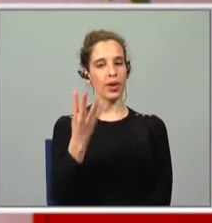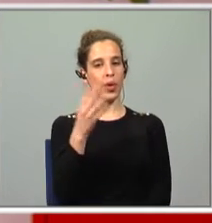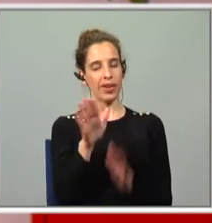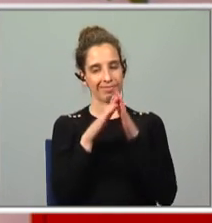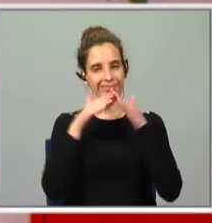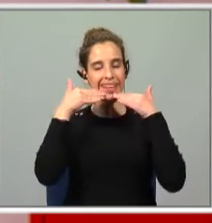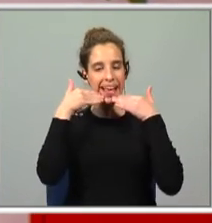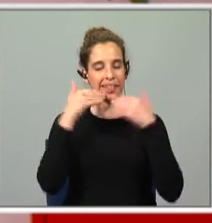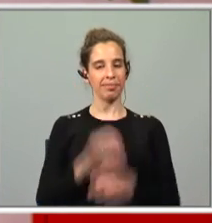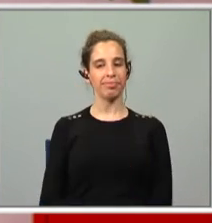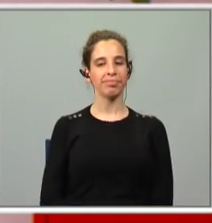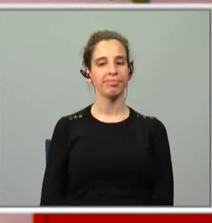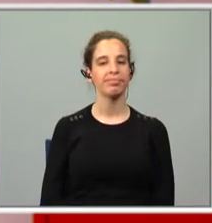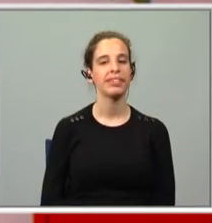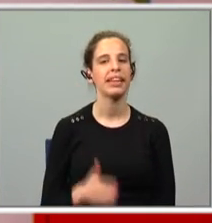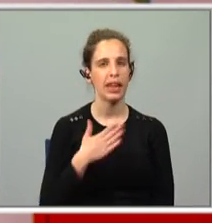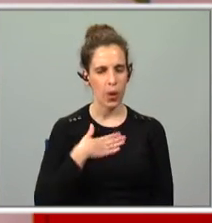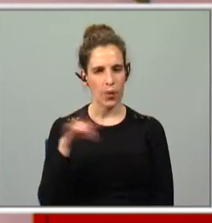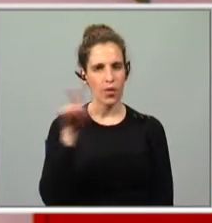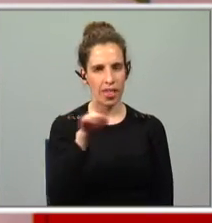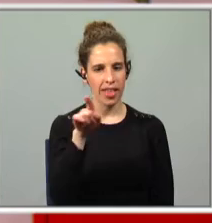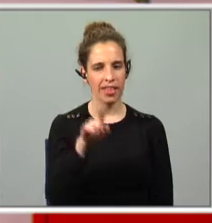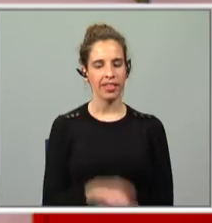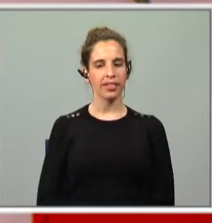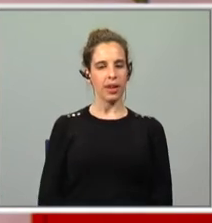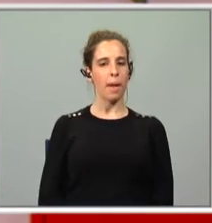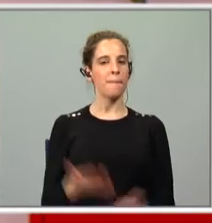carinhos seus e portanto eu e vocês desse lado de que estamos de parabéns 你的愛，因此我和你在這方面我們值得祝賀